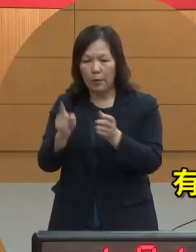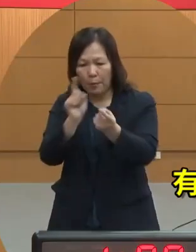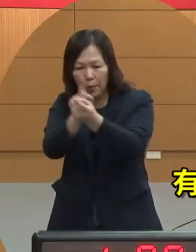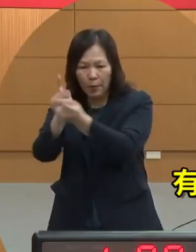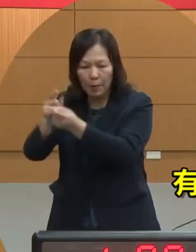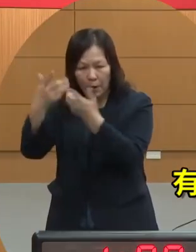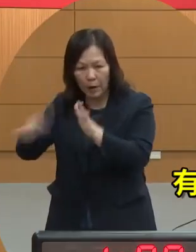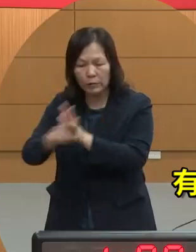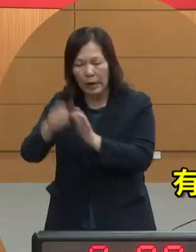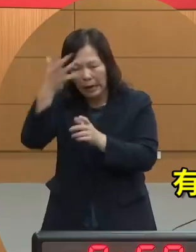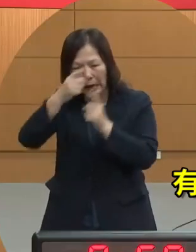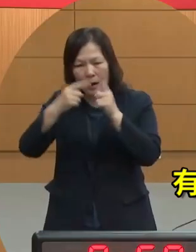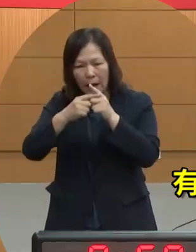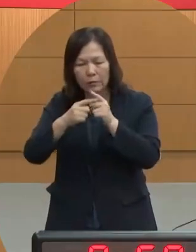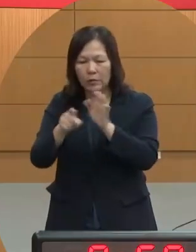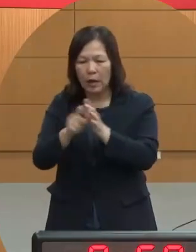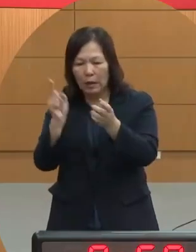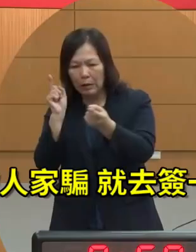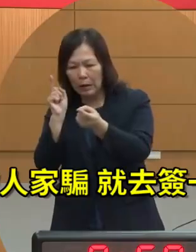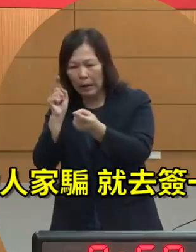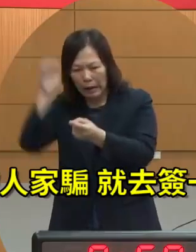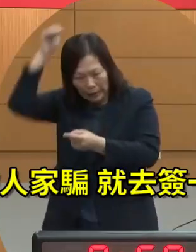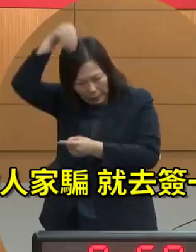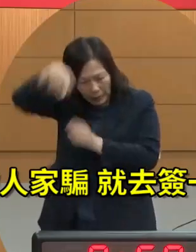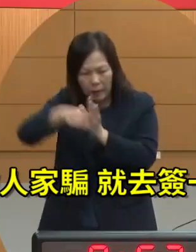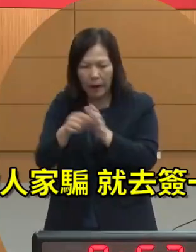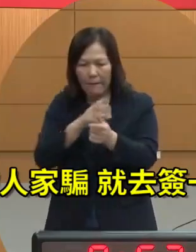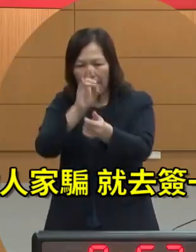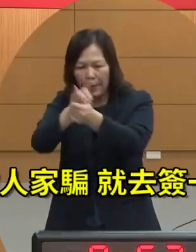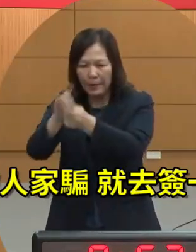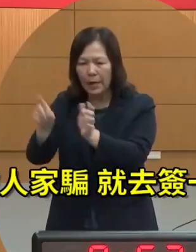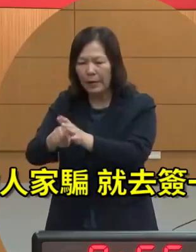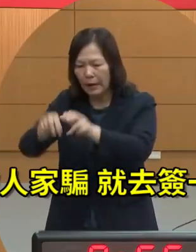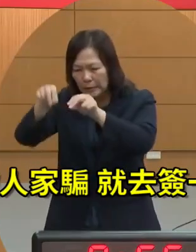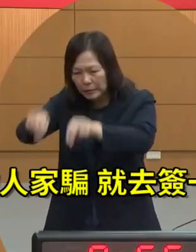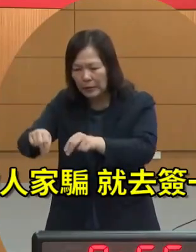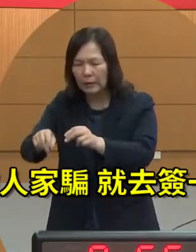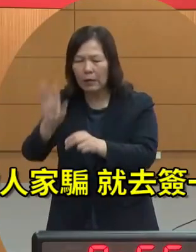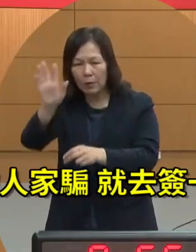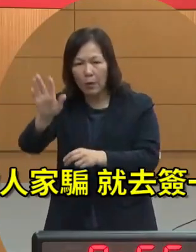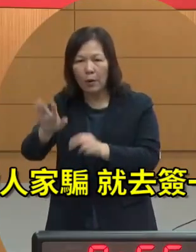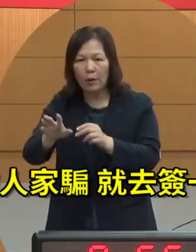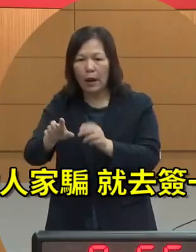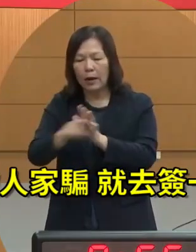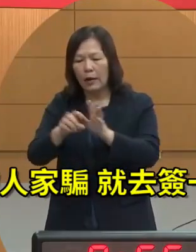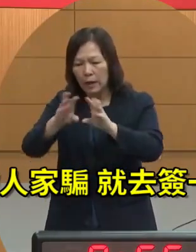有些老人家甚至不識字 被人家騙 就去簽一些奇怪的文件 然後他的地就沒有了